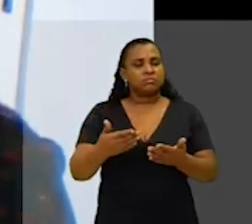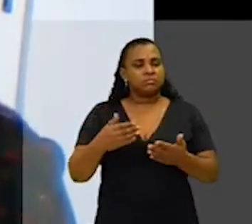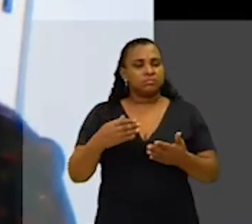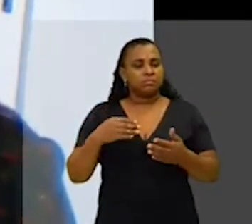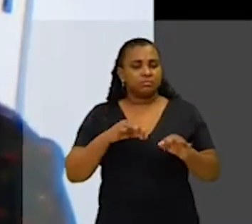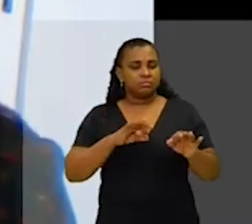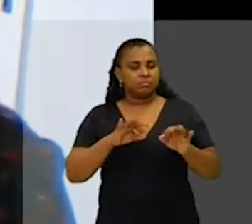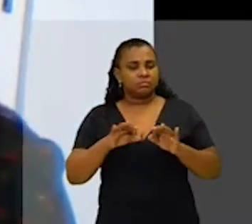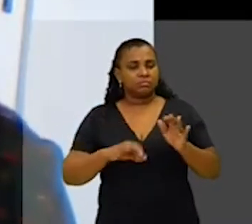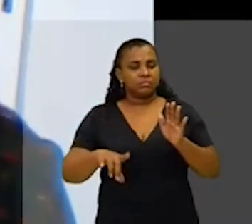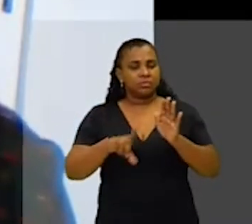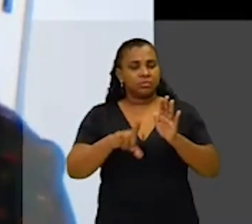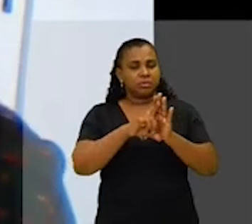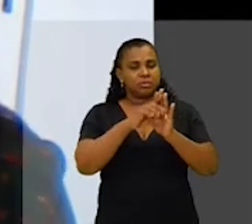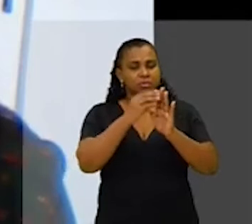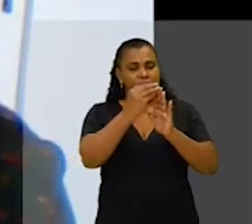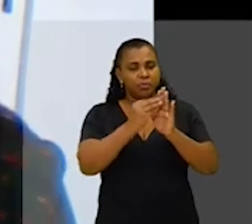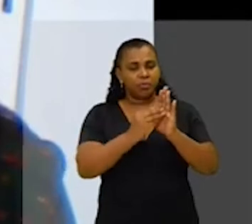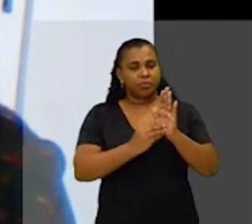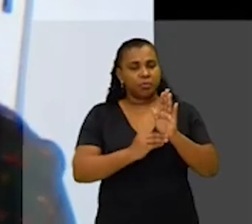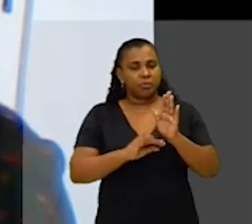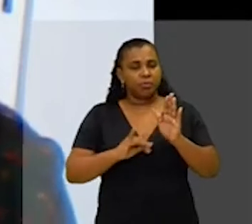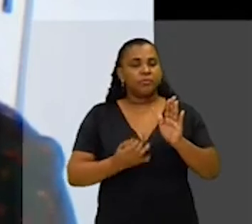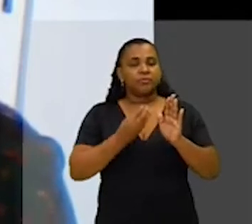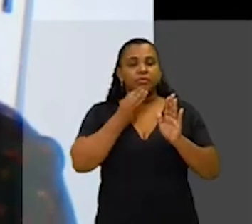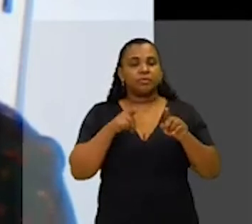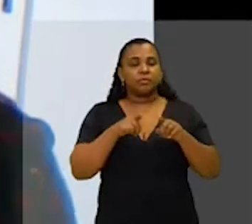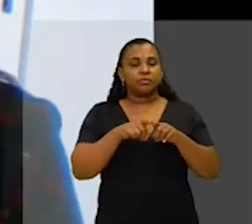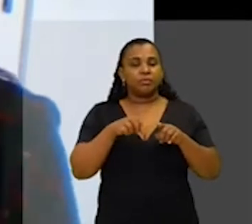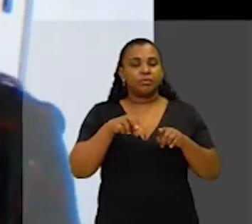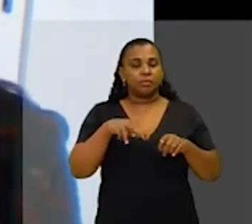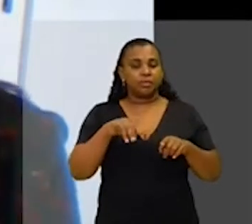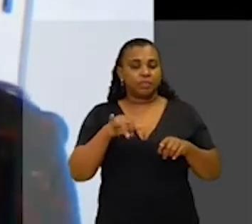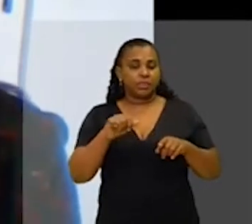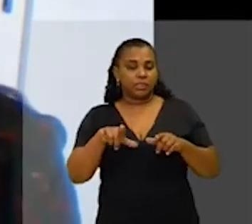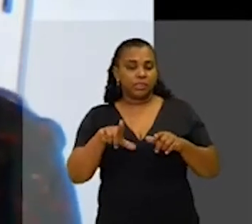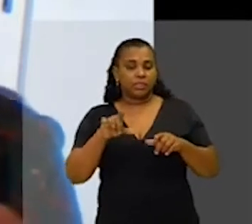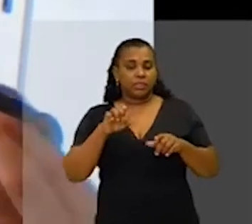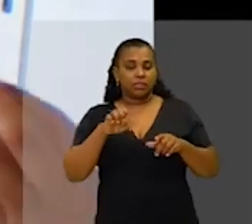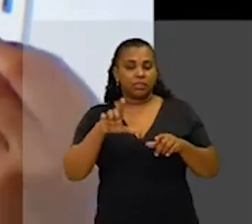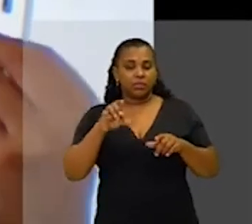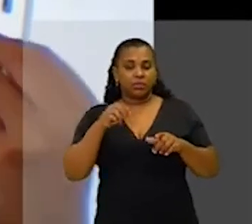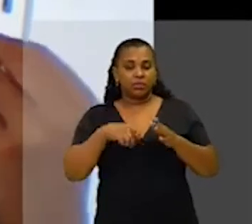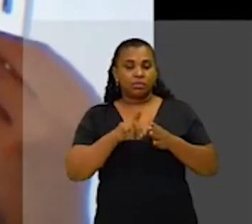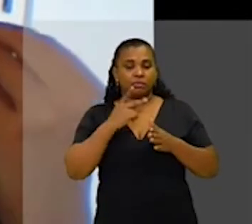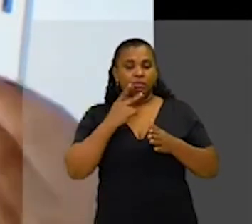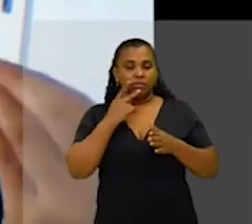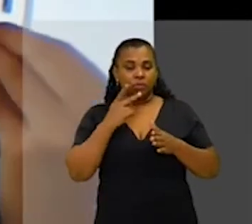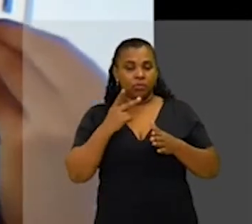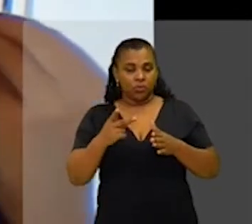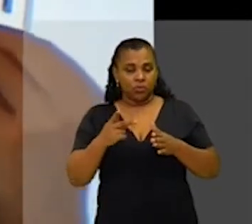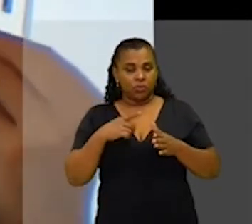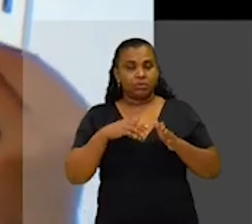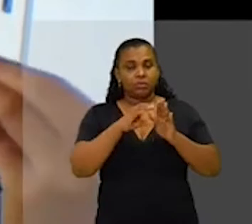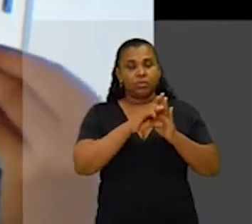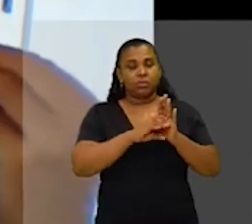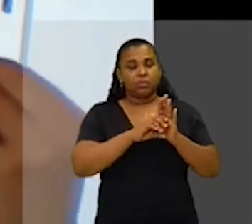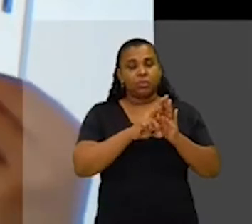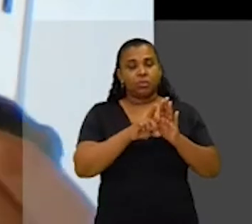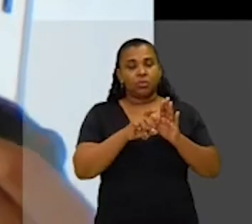né fosse uma certa me chamar atenção ele disse o novo corte então é acho que acho composite